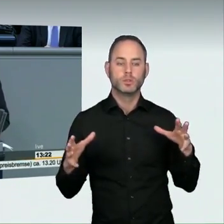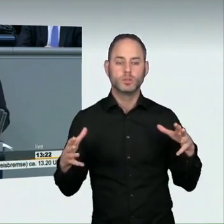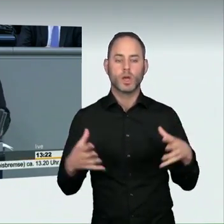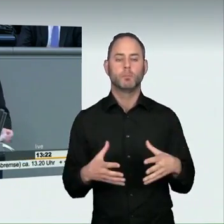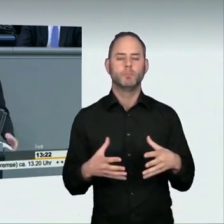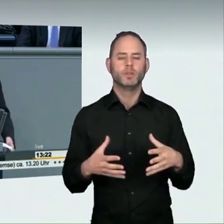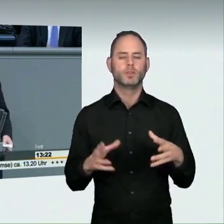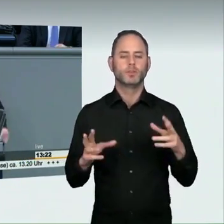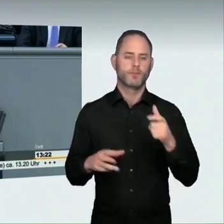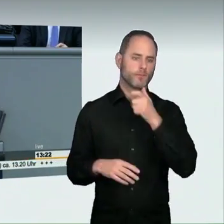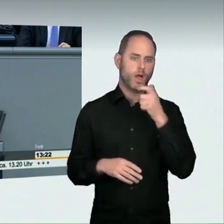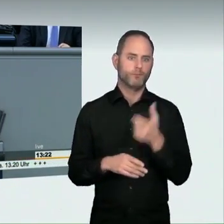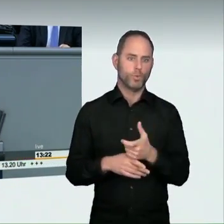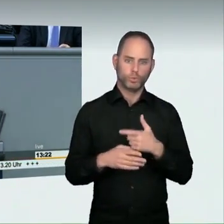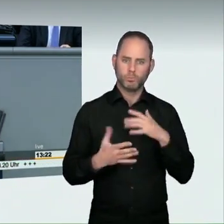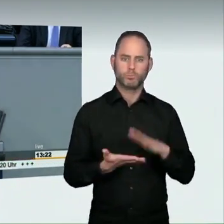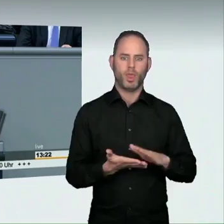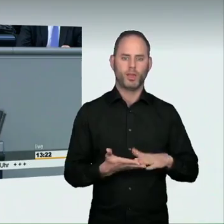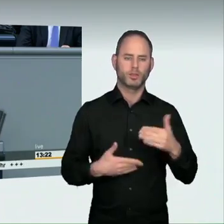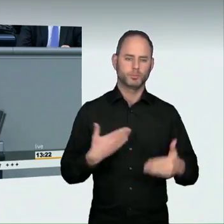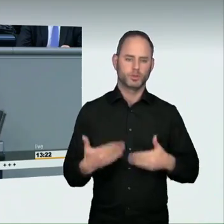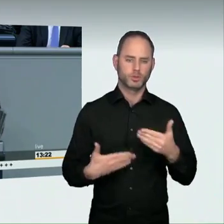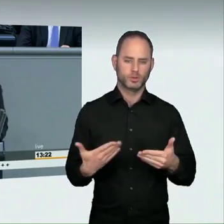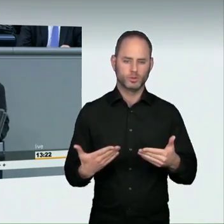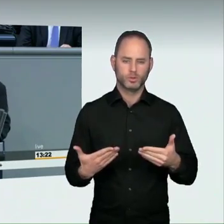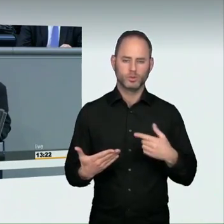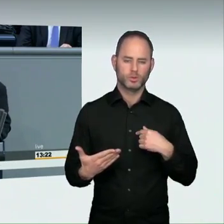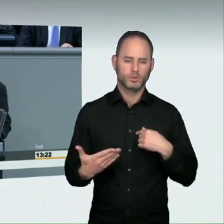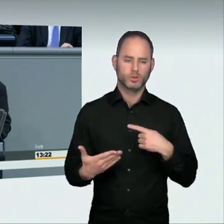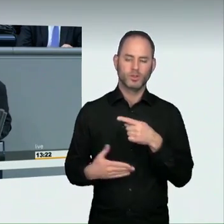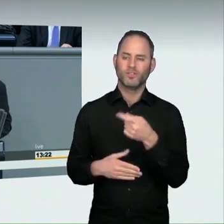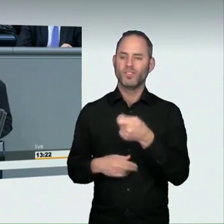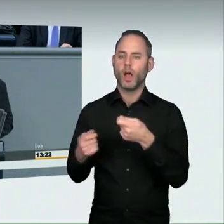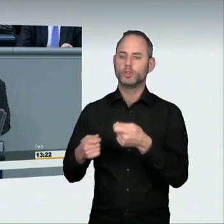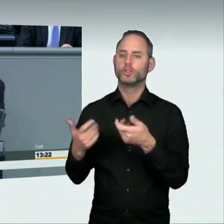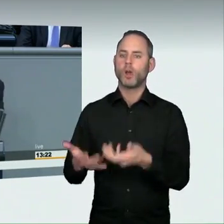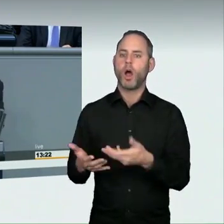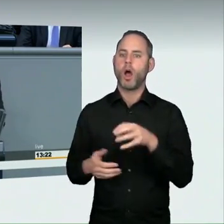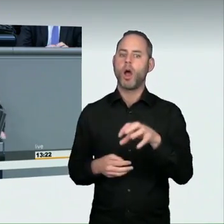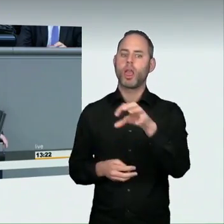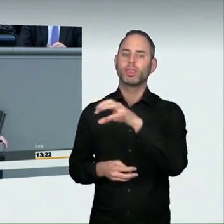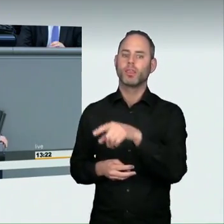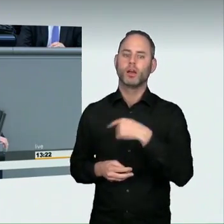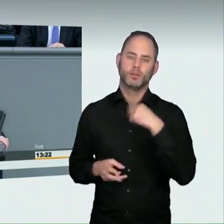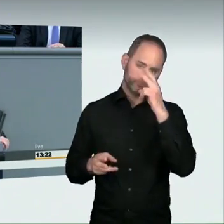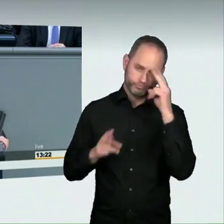liebe Kolleginnen und Kollegen; jetzt wollte ich schon fast die Genossinnen und Genossen ansprechen. Aber es ist natürlich wichtig,